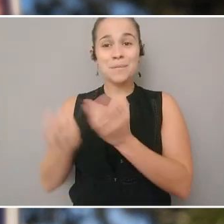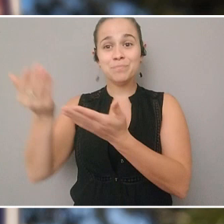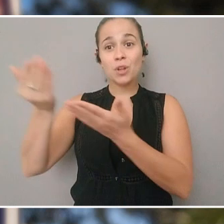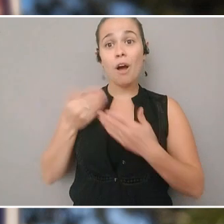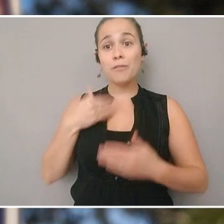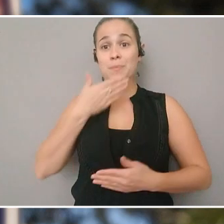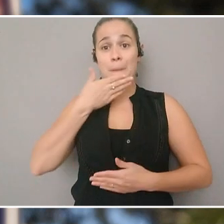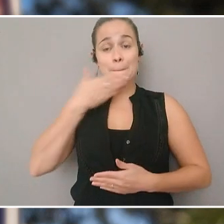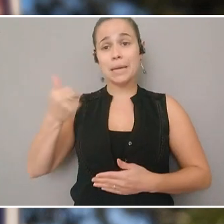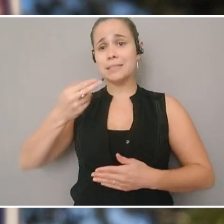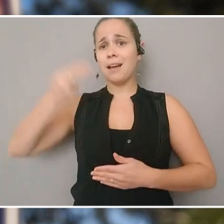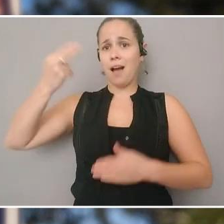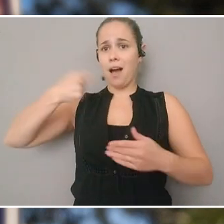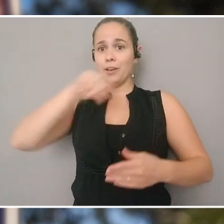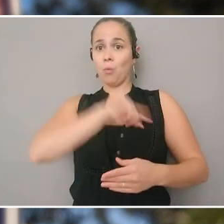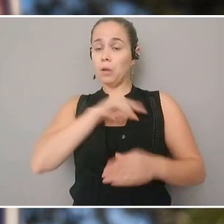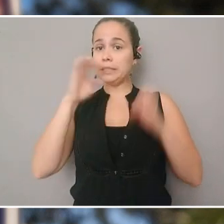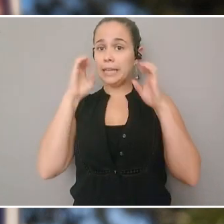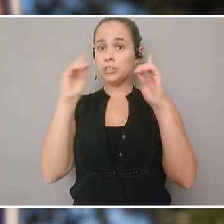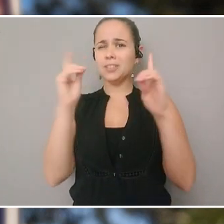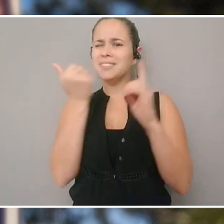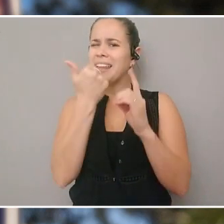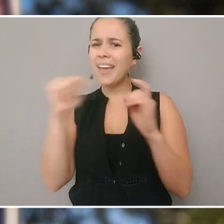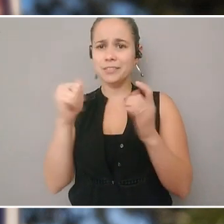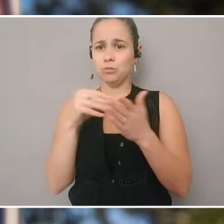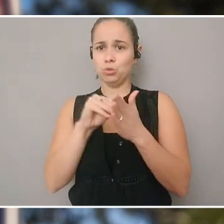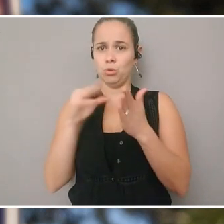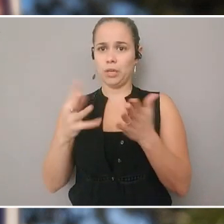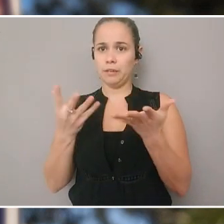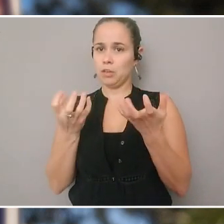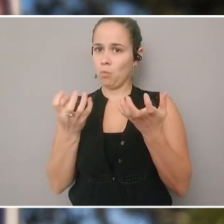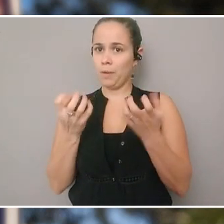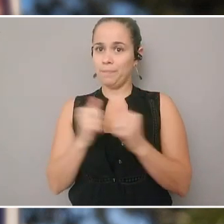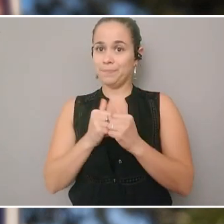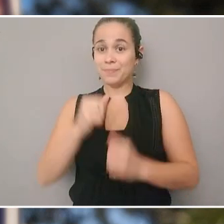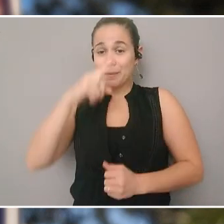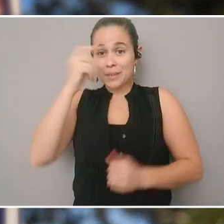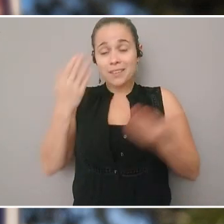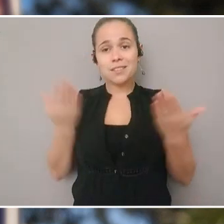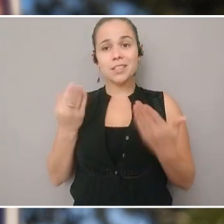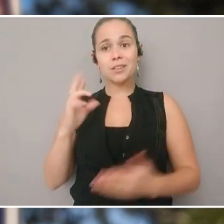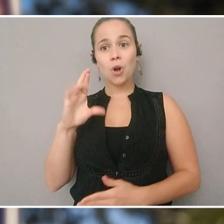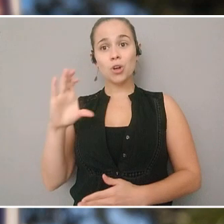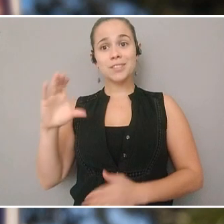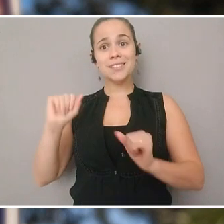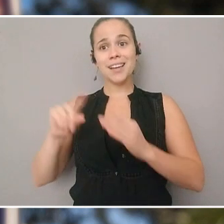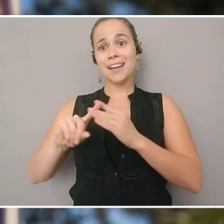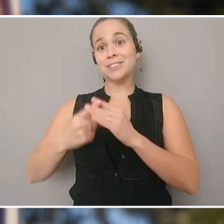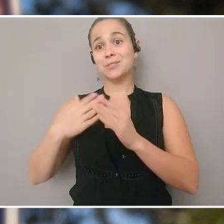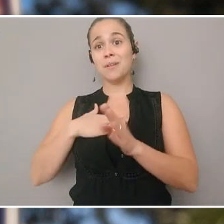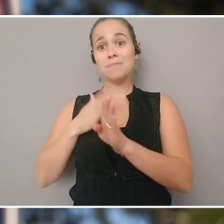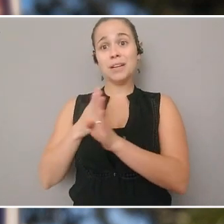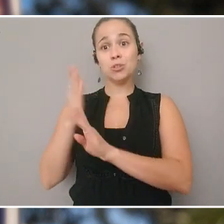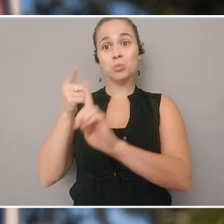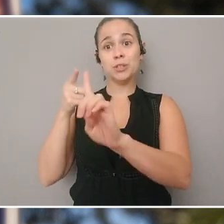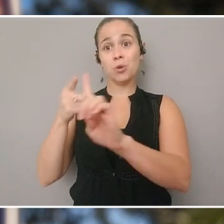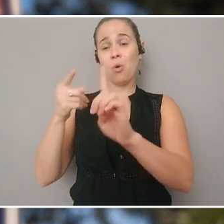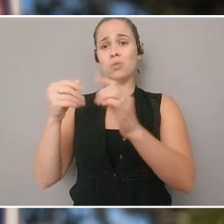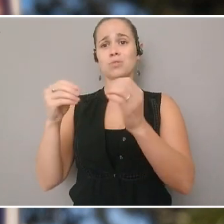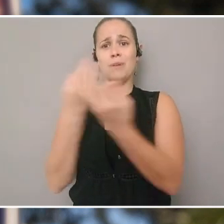calidad que un estudiante puede pedir. Gracias a RCC, pude comenzar mis